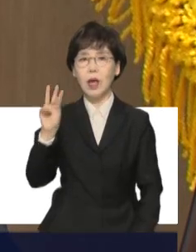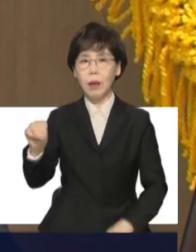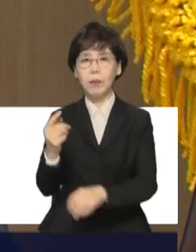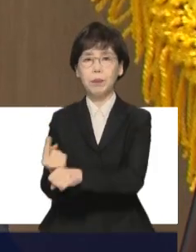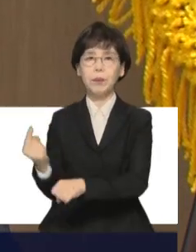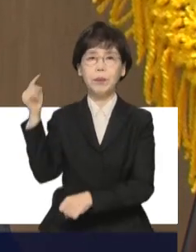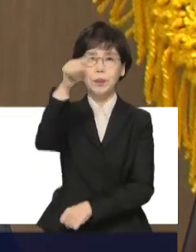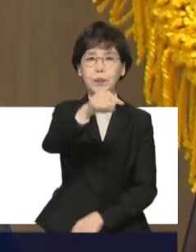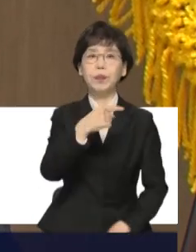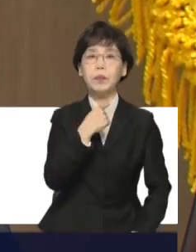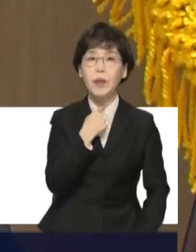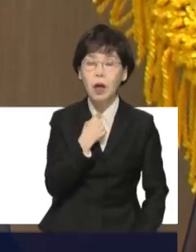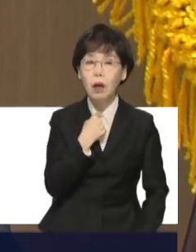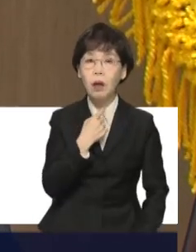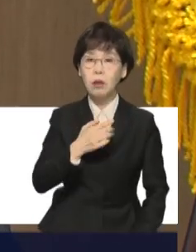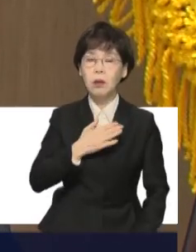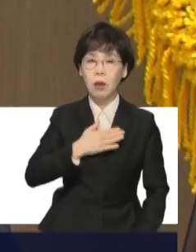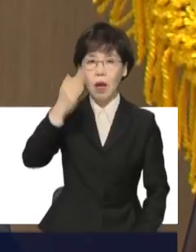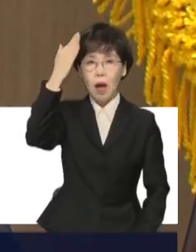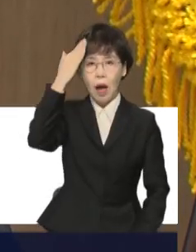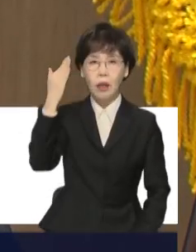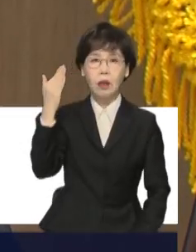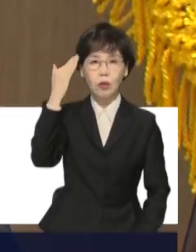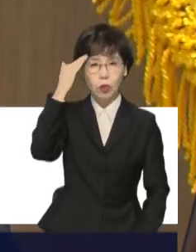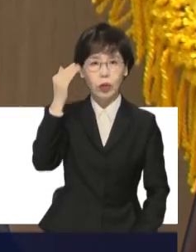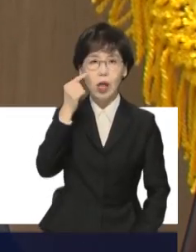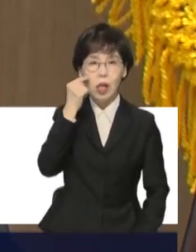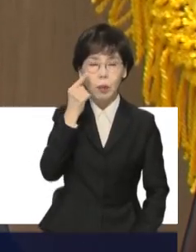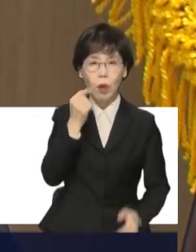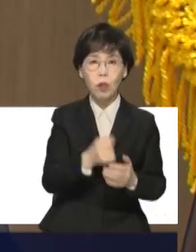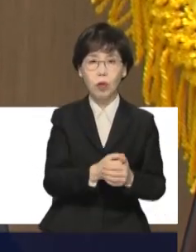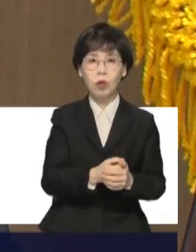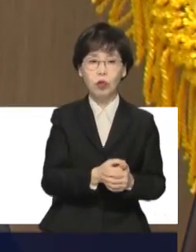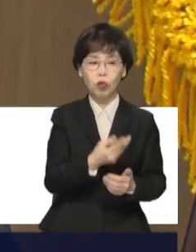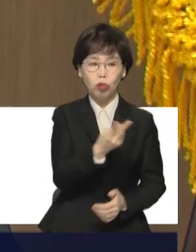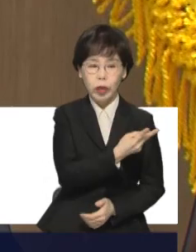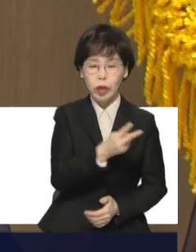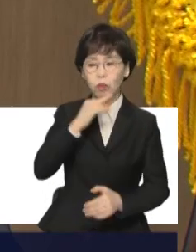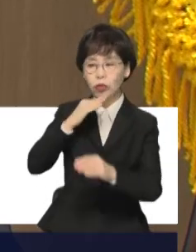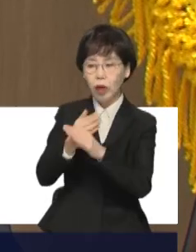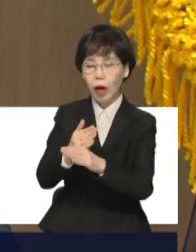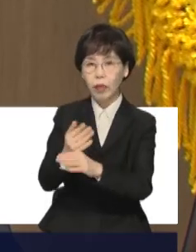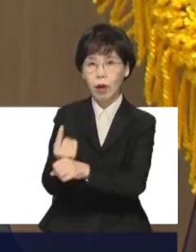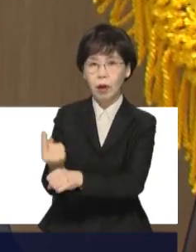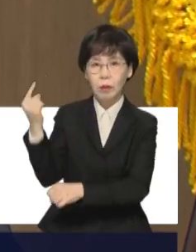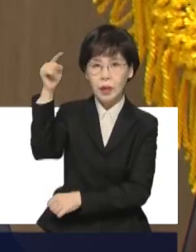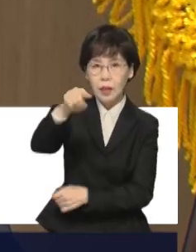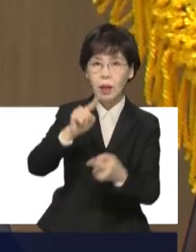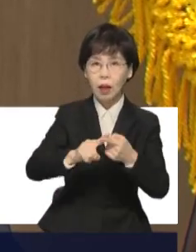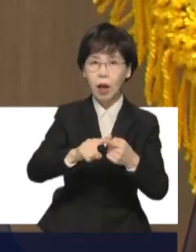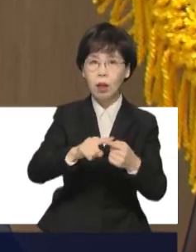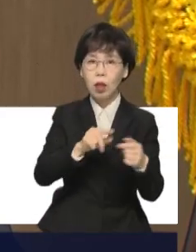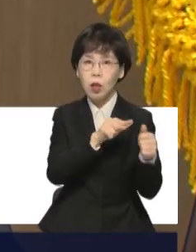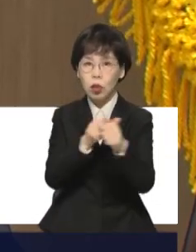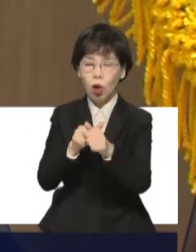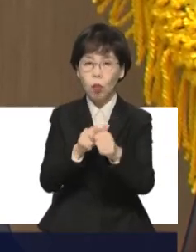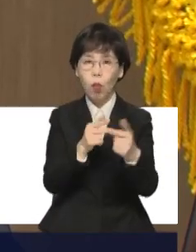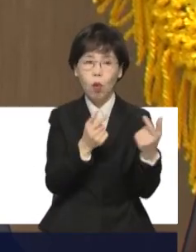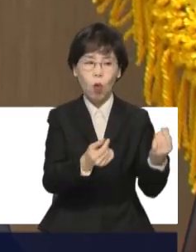저는 한일 간 북핵과 미사일에 대한 완벽한 정보 공유가 시급하다고 판단해서